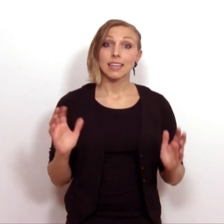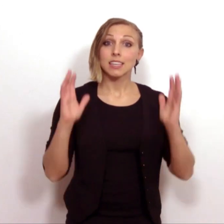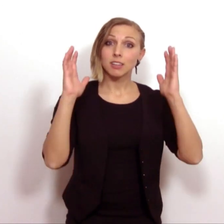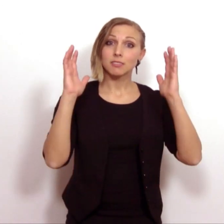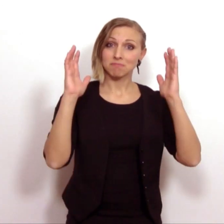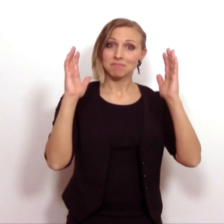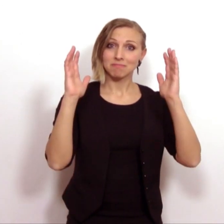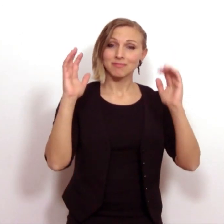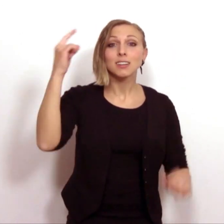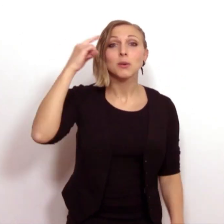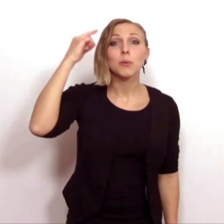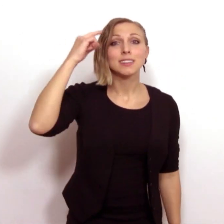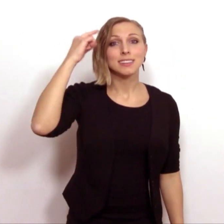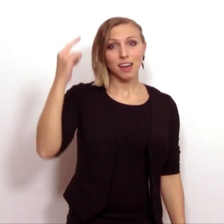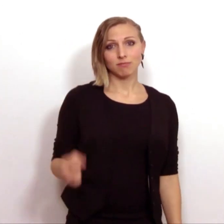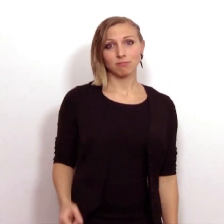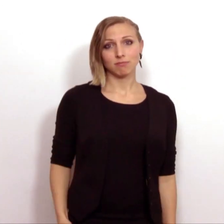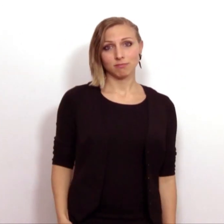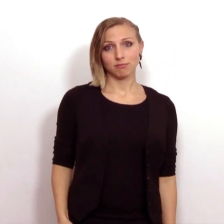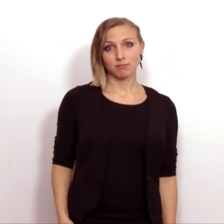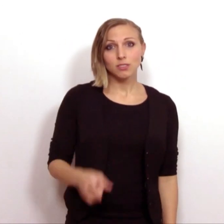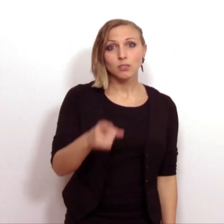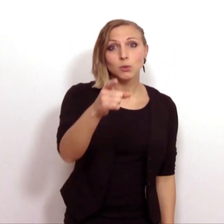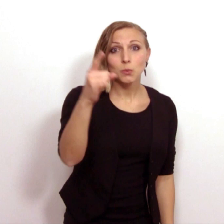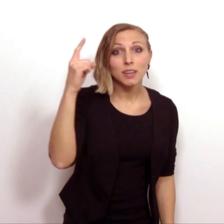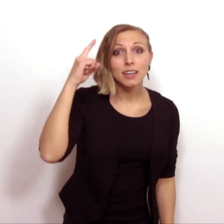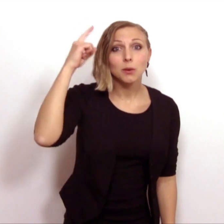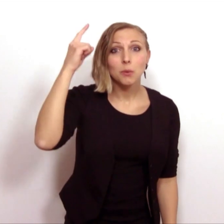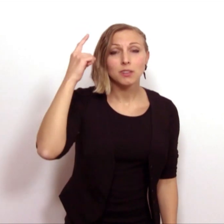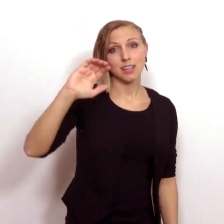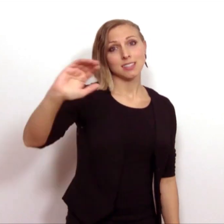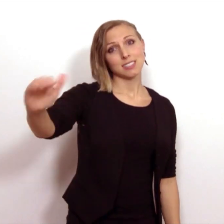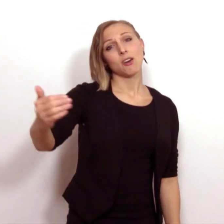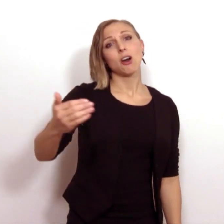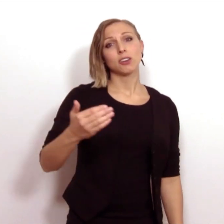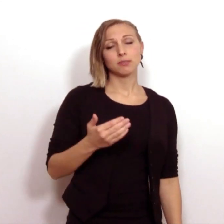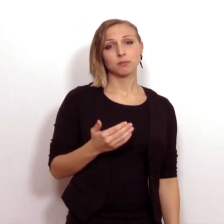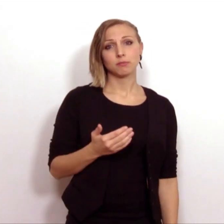Livet är en gåta. Du är gåtans svar.